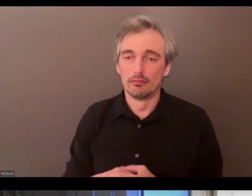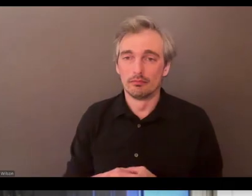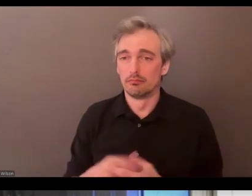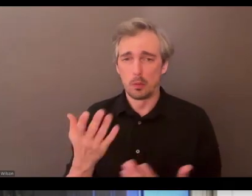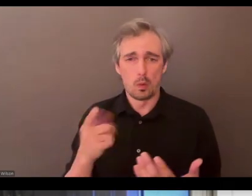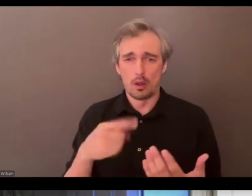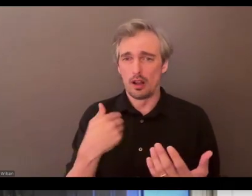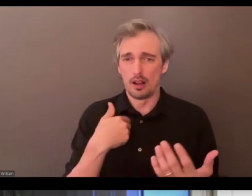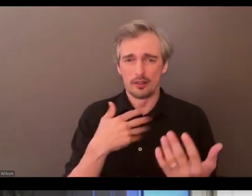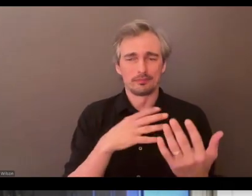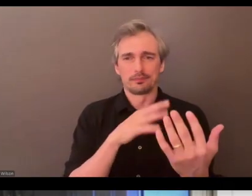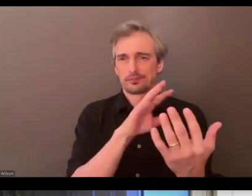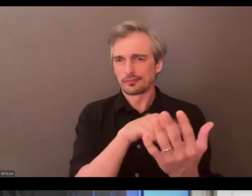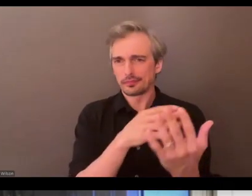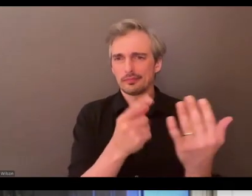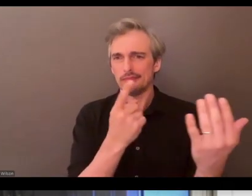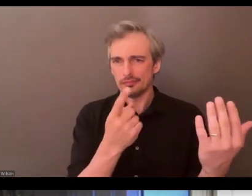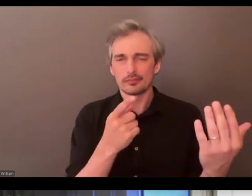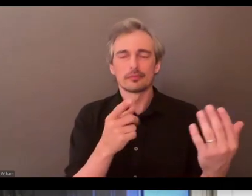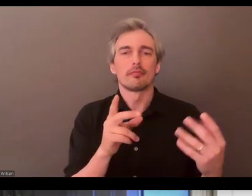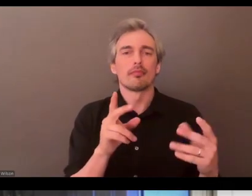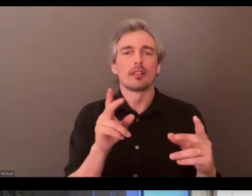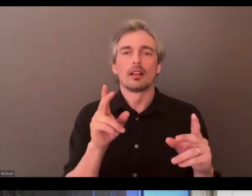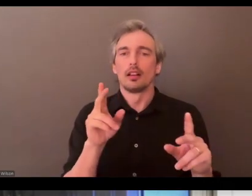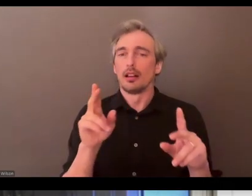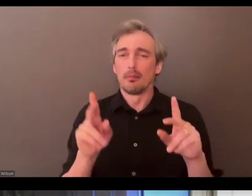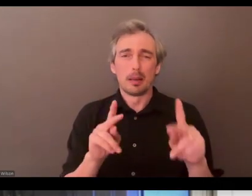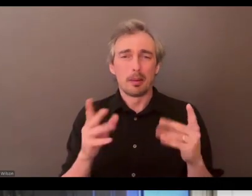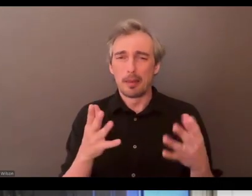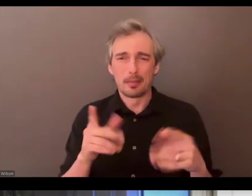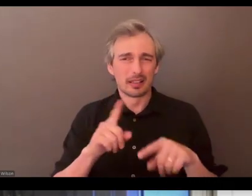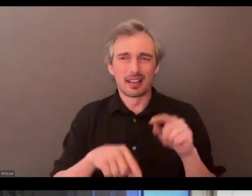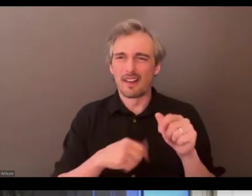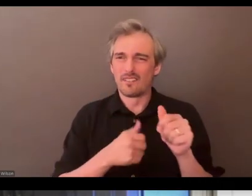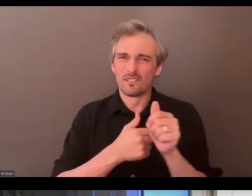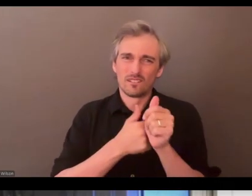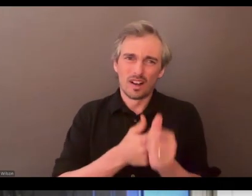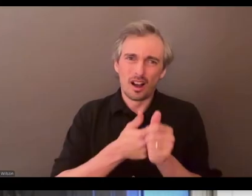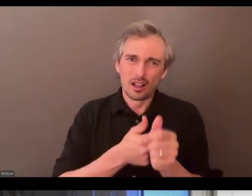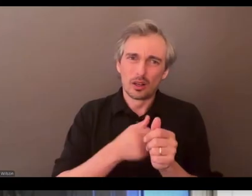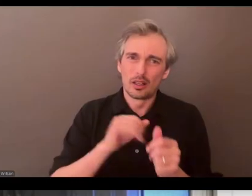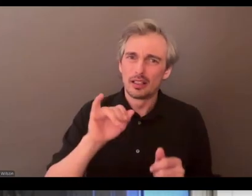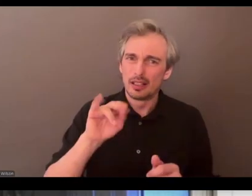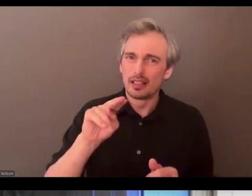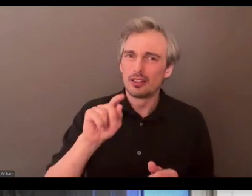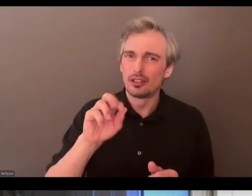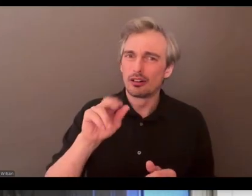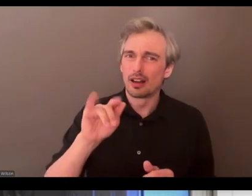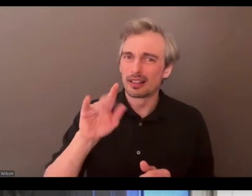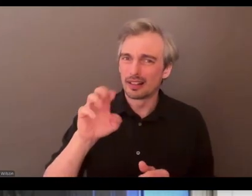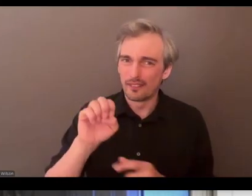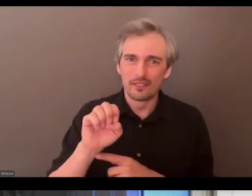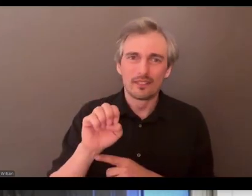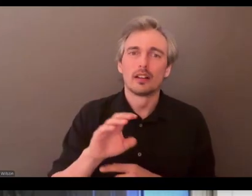ですから、静的なオプションとインタラクティブな オプションの両方を提供することをお勧めします。 もしその機会があるなら。